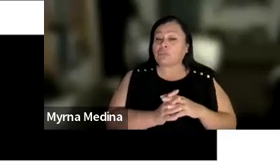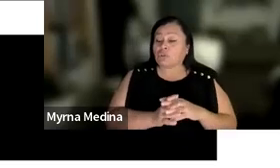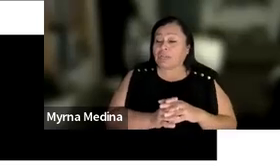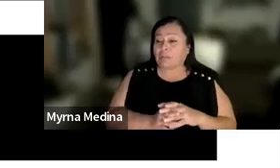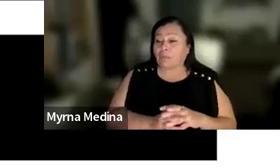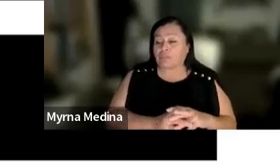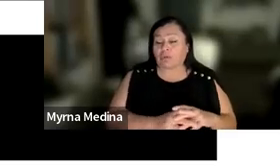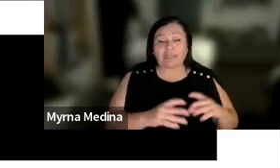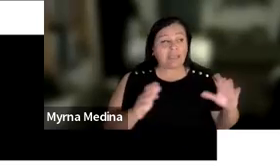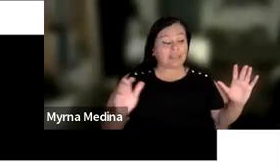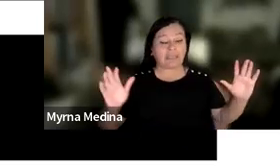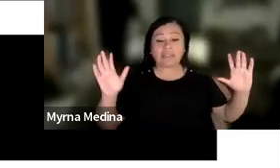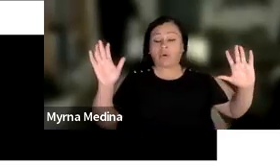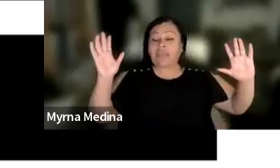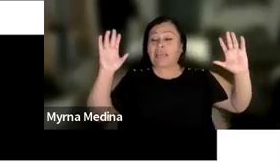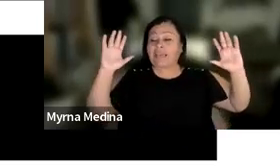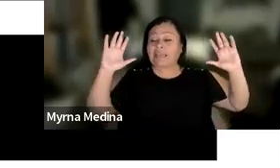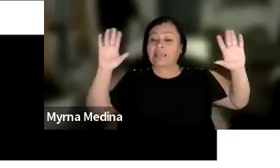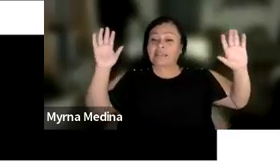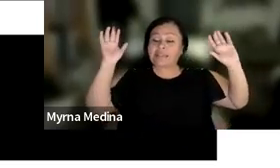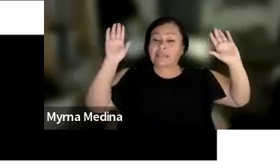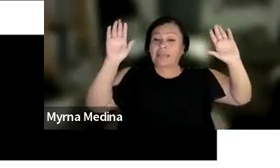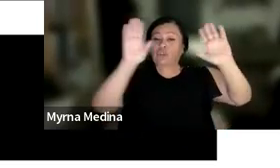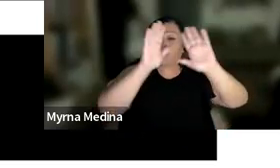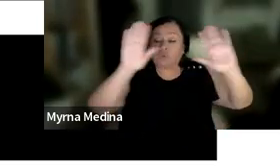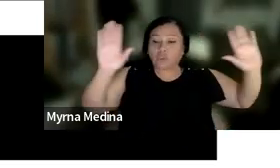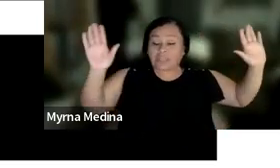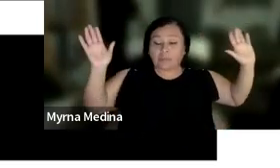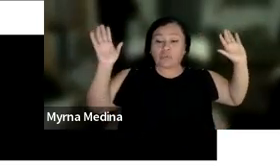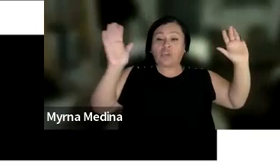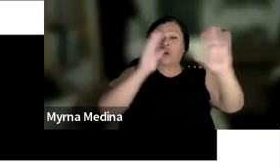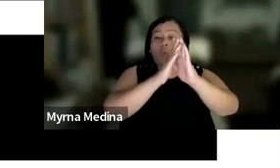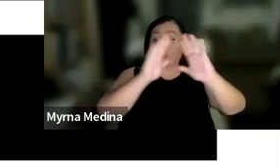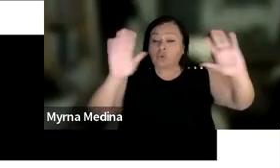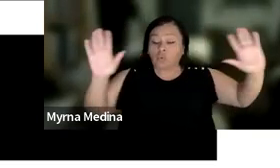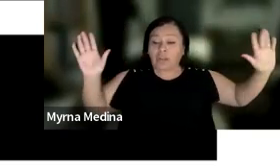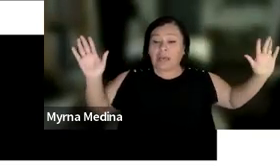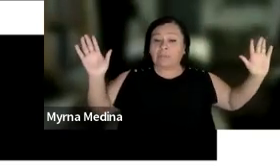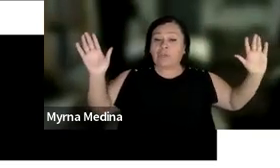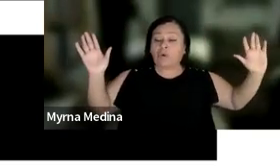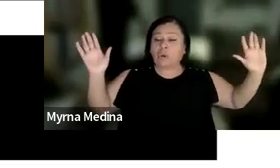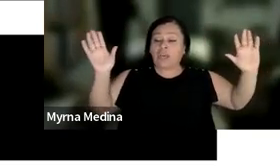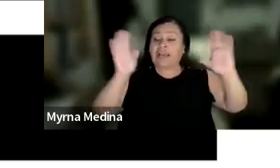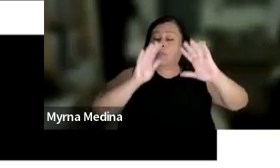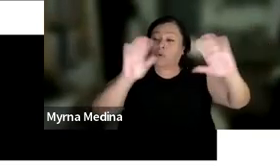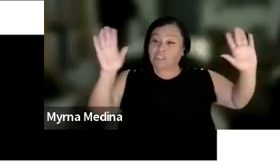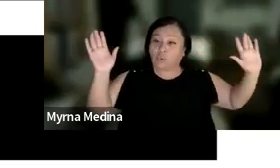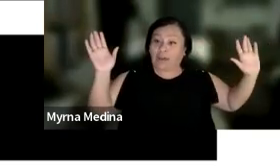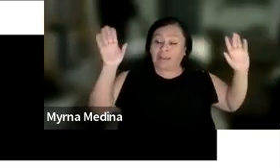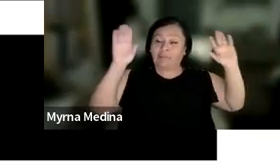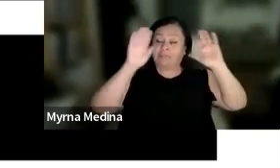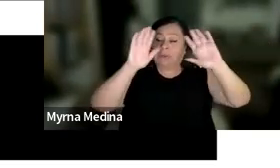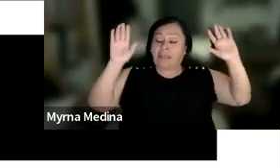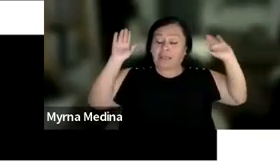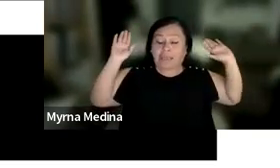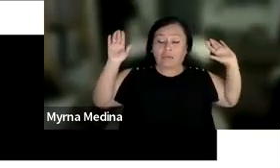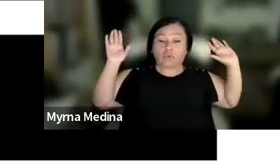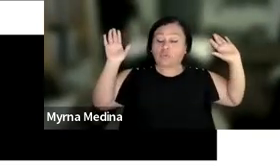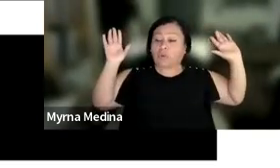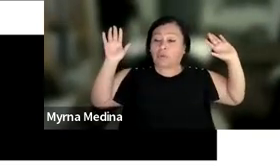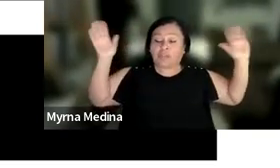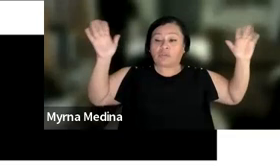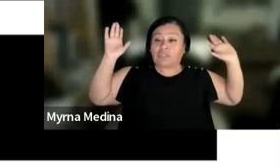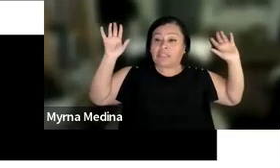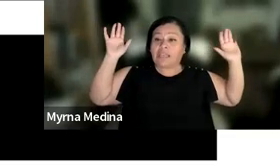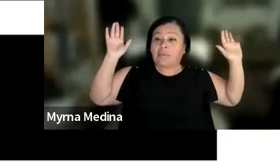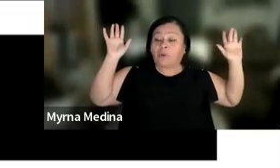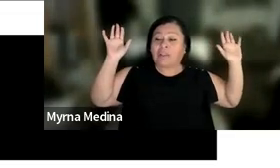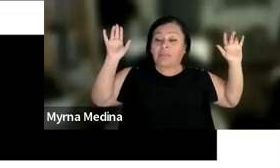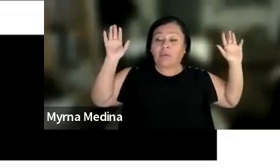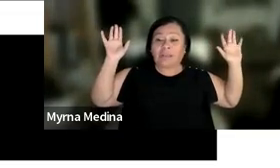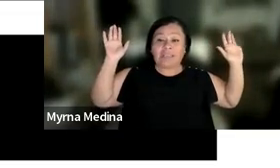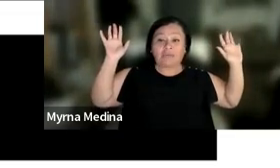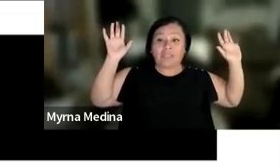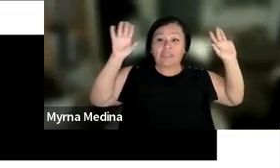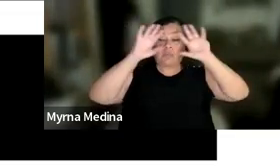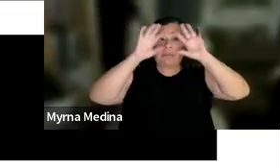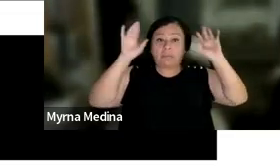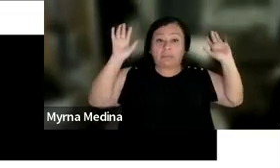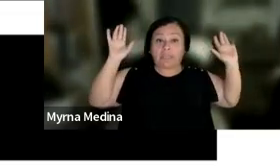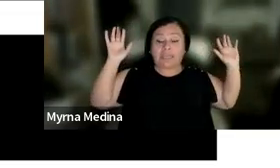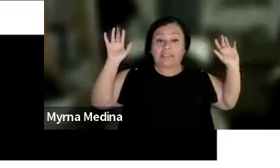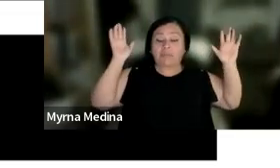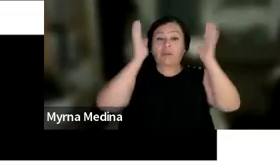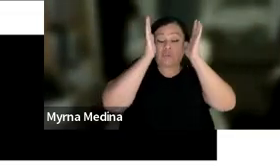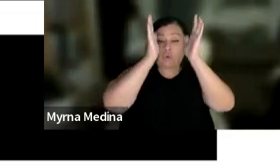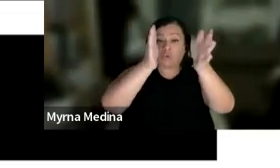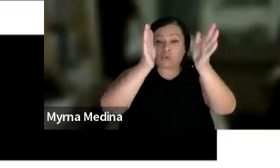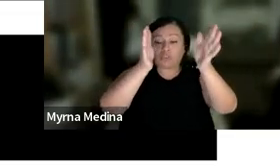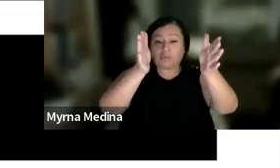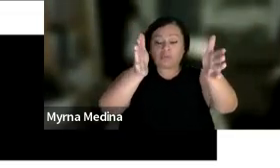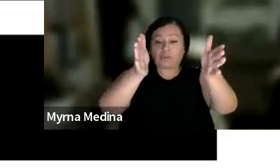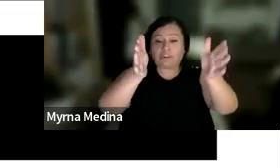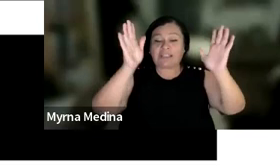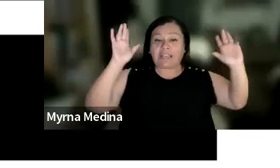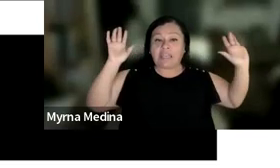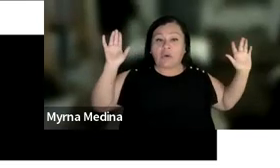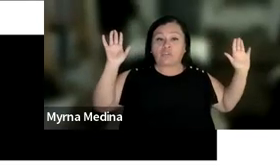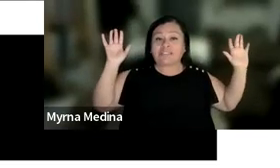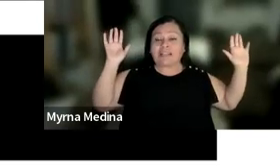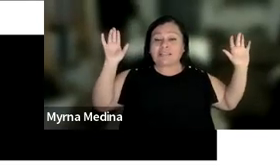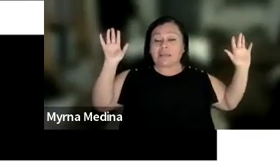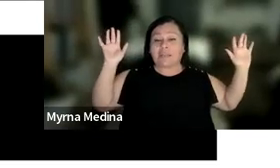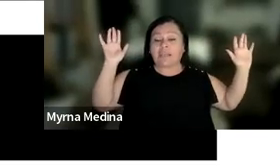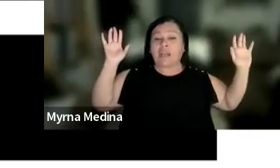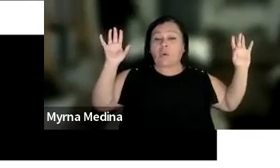Eso quiere decir que todo el mundo tenemos un amplio campo visual, verdad que nosotros podemos ver si ustedes mueven la mano.